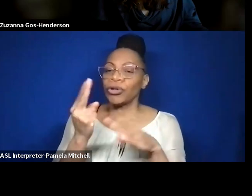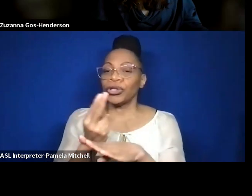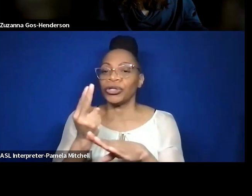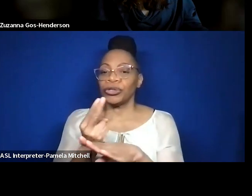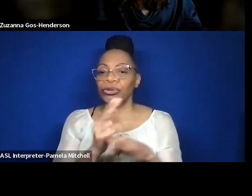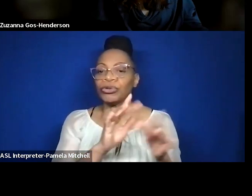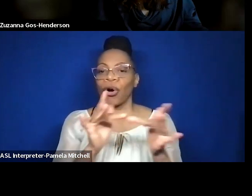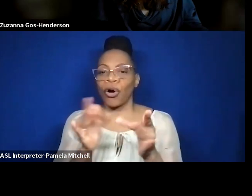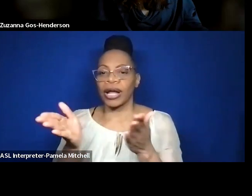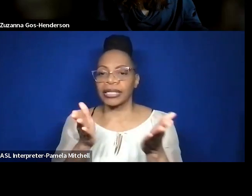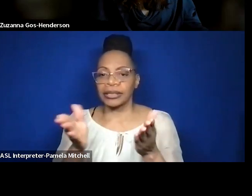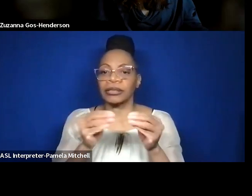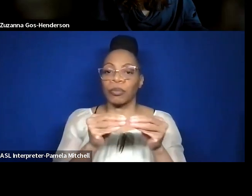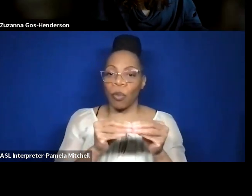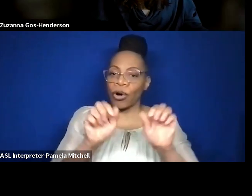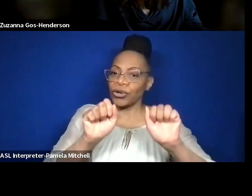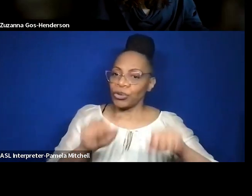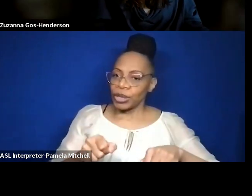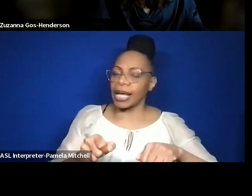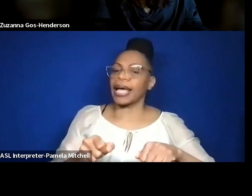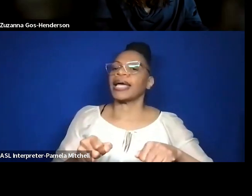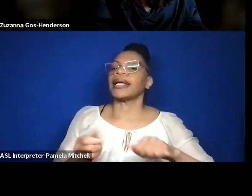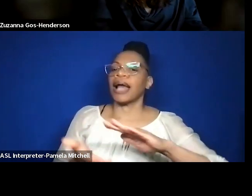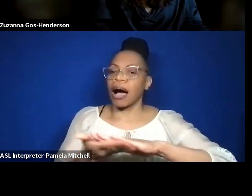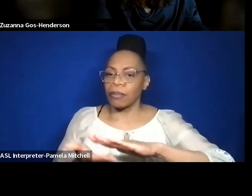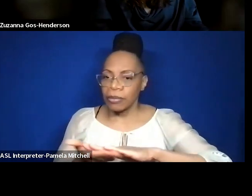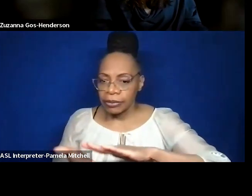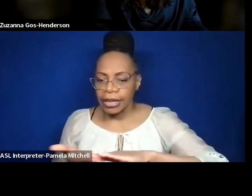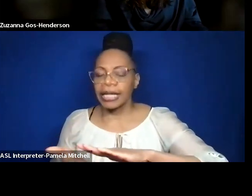cuanto más puedas construir esas relaciones